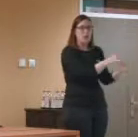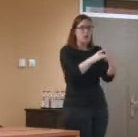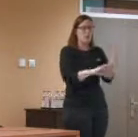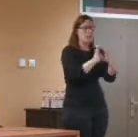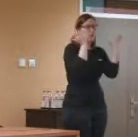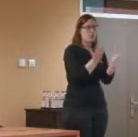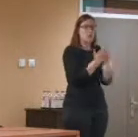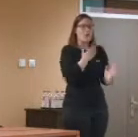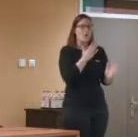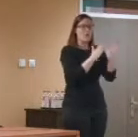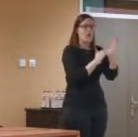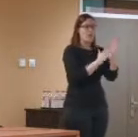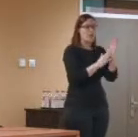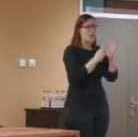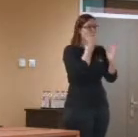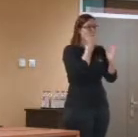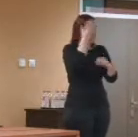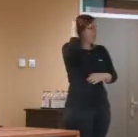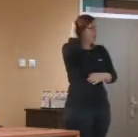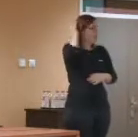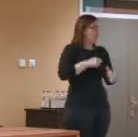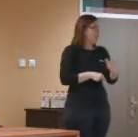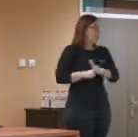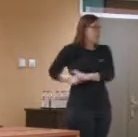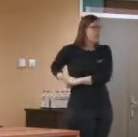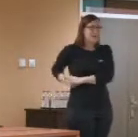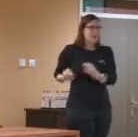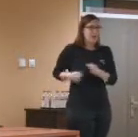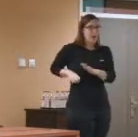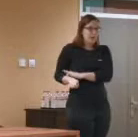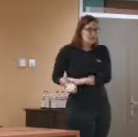el mundo y tapar lo que había detrás, cómo se estaba gestionando y cómo